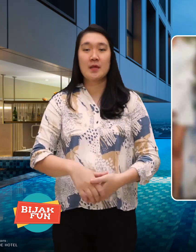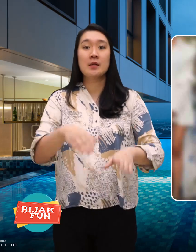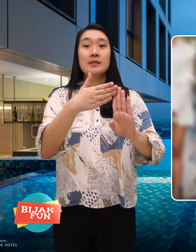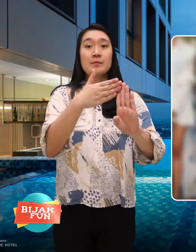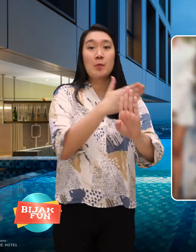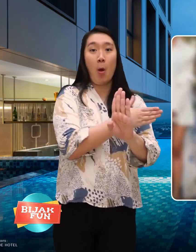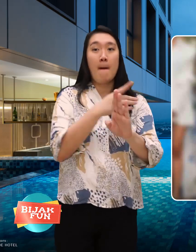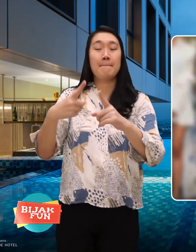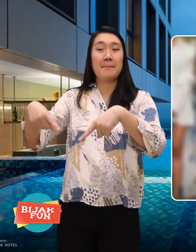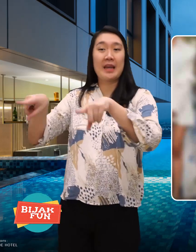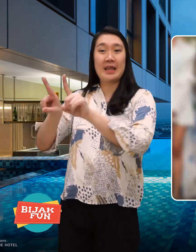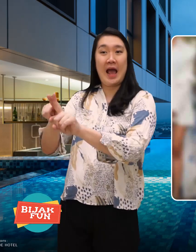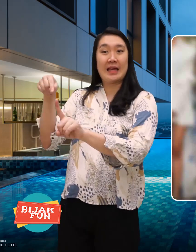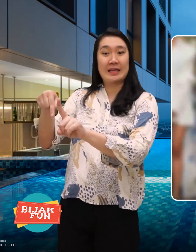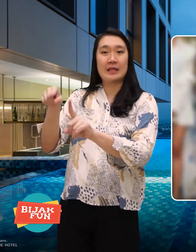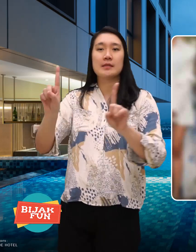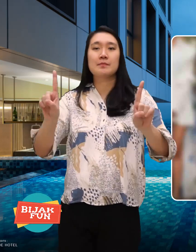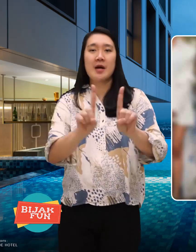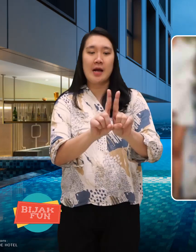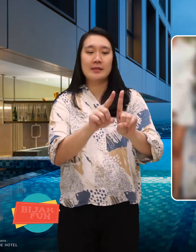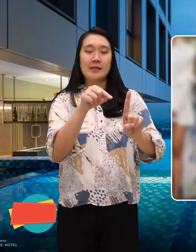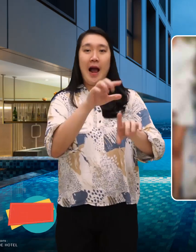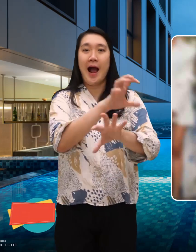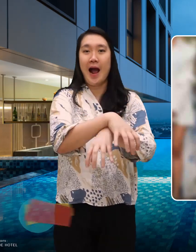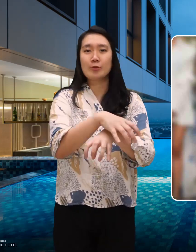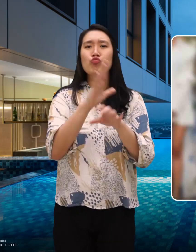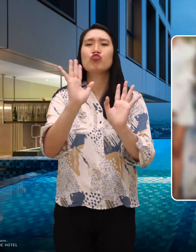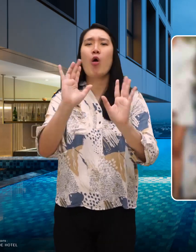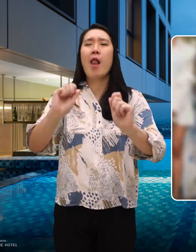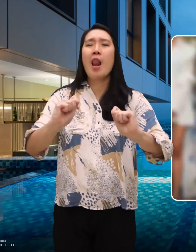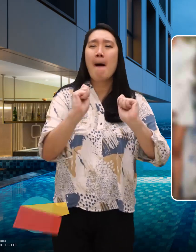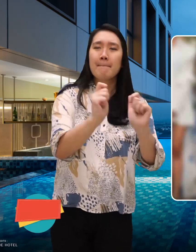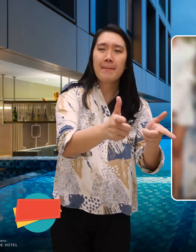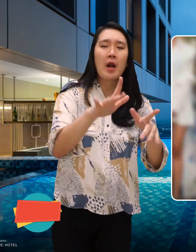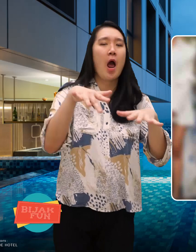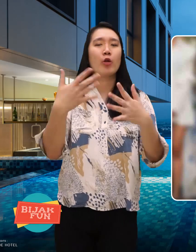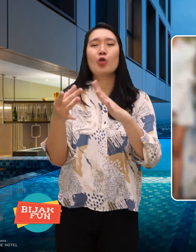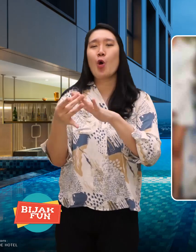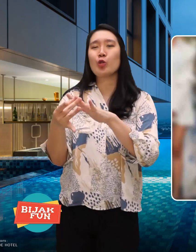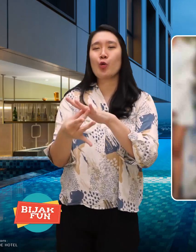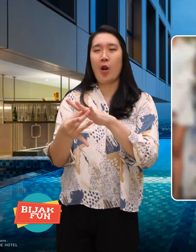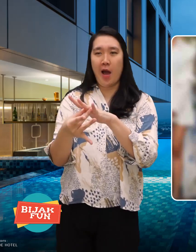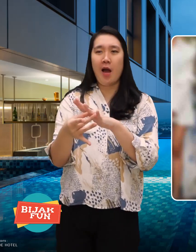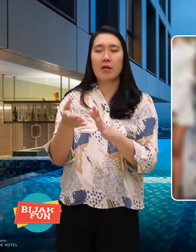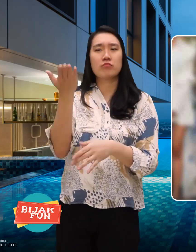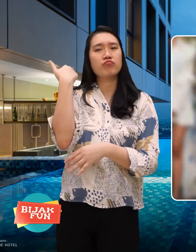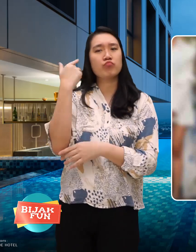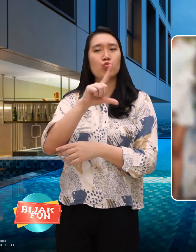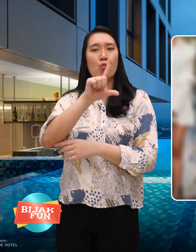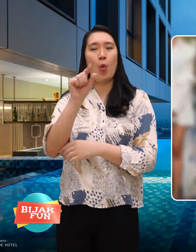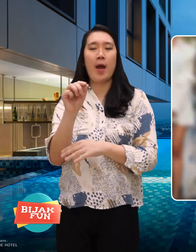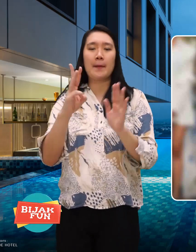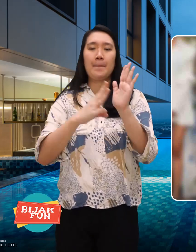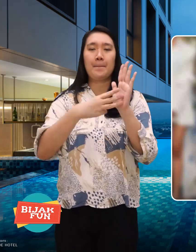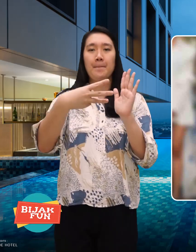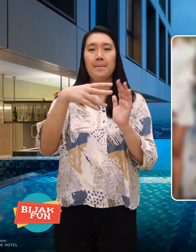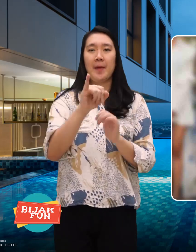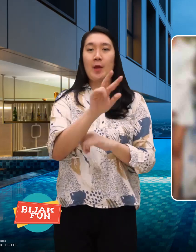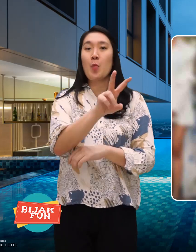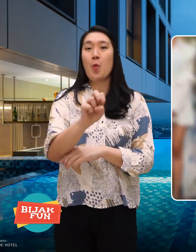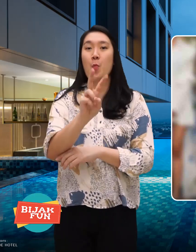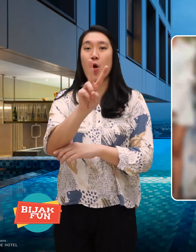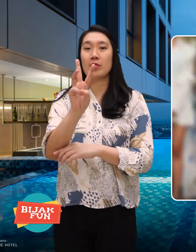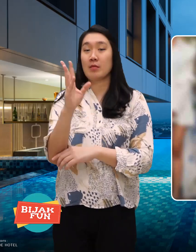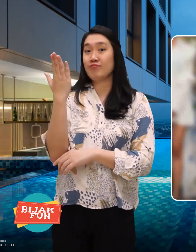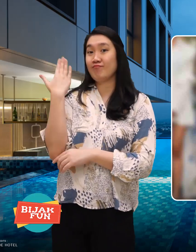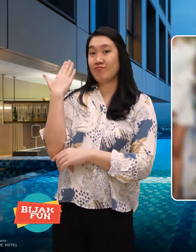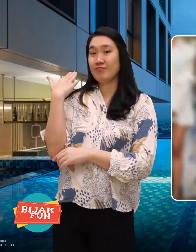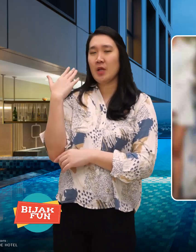Sebelum pernikahan ini sepasang anjing sudah lamaran atau tunangan waktu bulan Mei 2023 yang lalu.